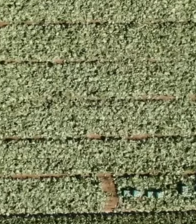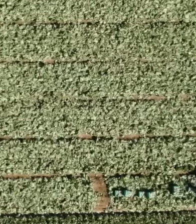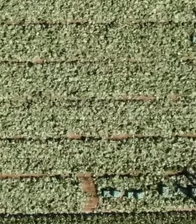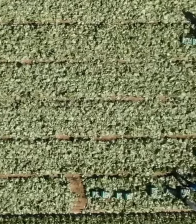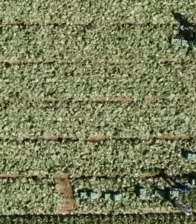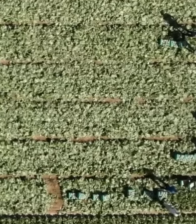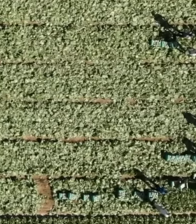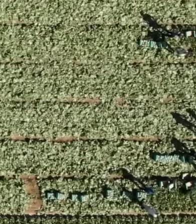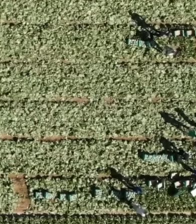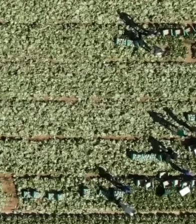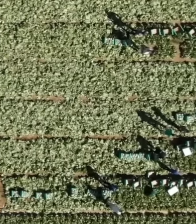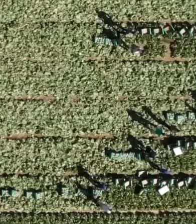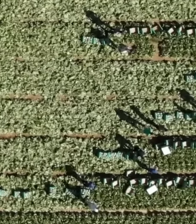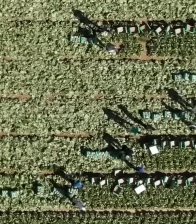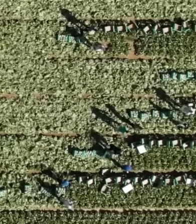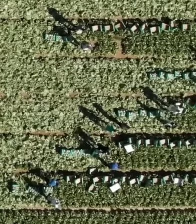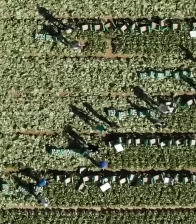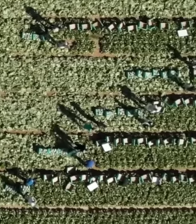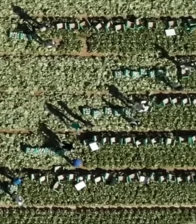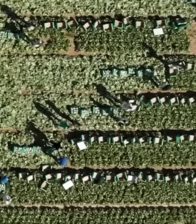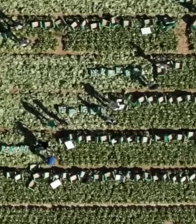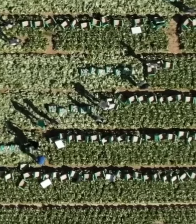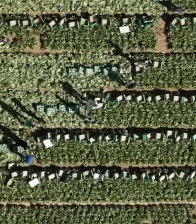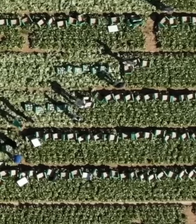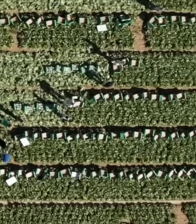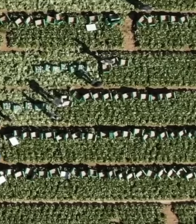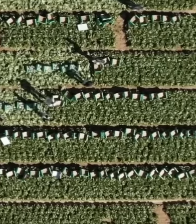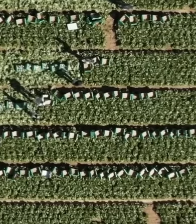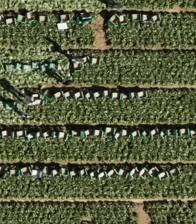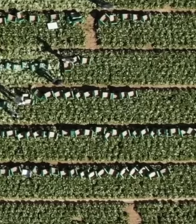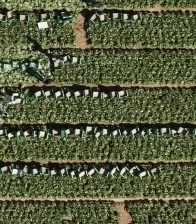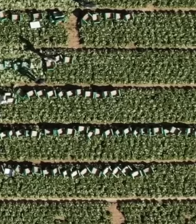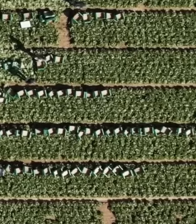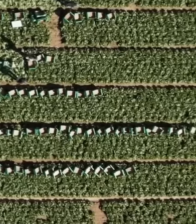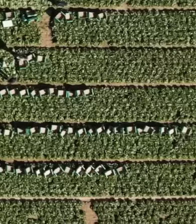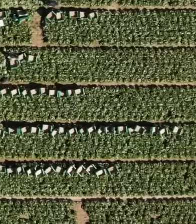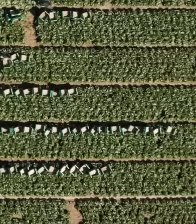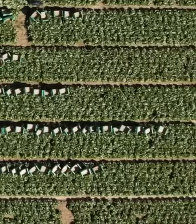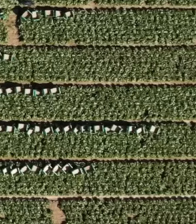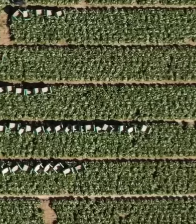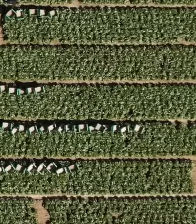sector económico, es el corazón y el orgullo de nuestra patria. Al perdonar estas deudas, México